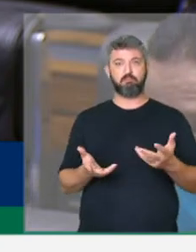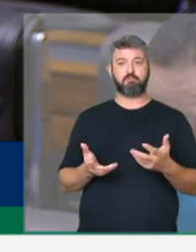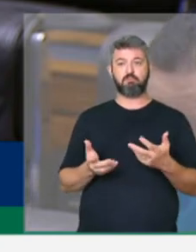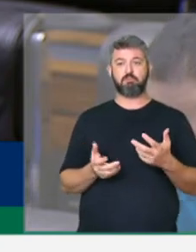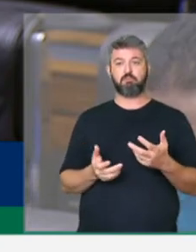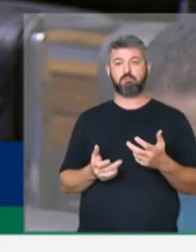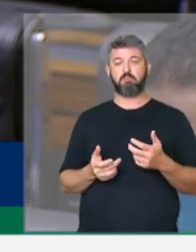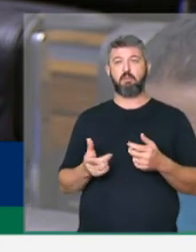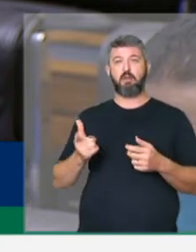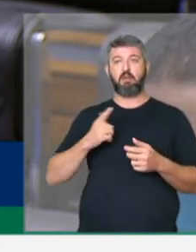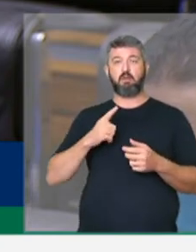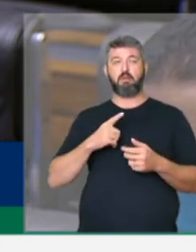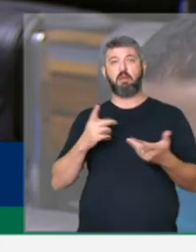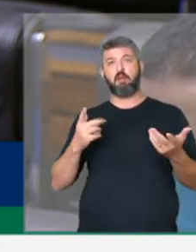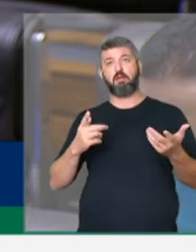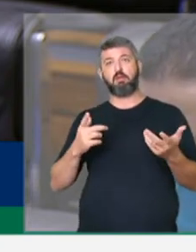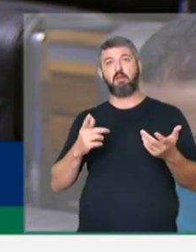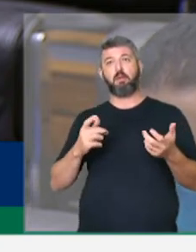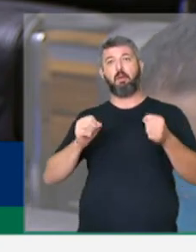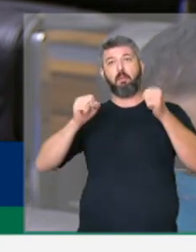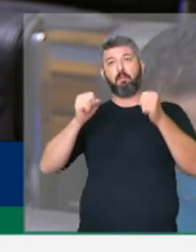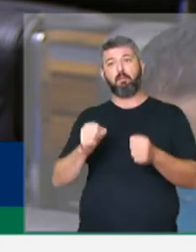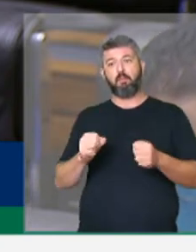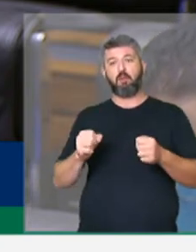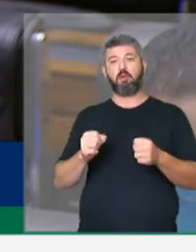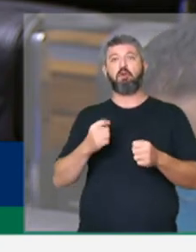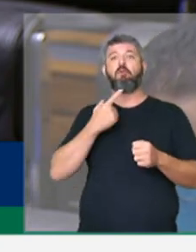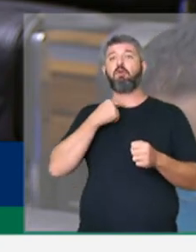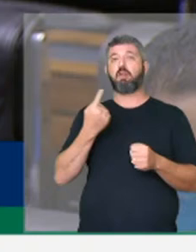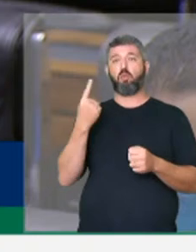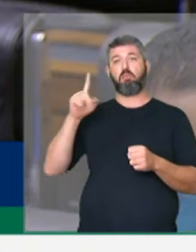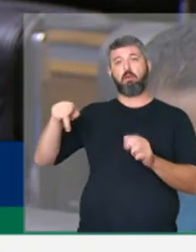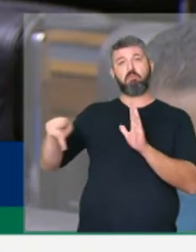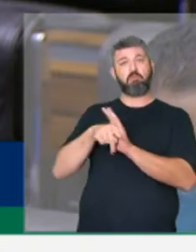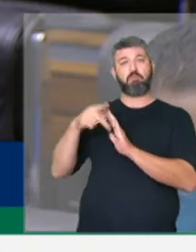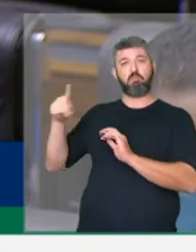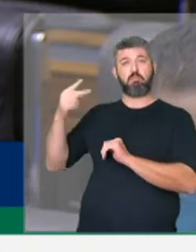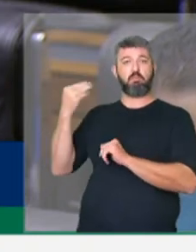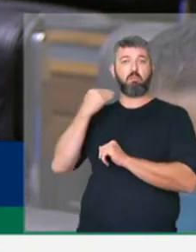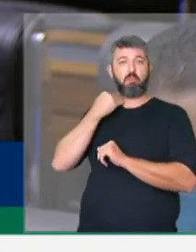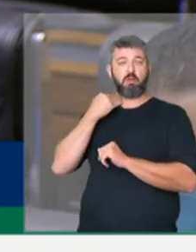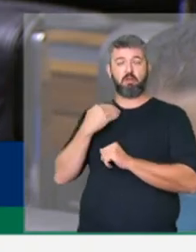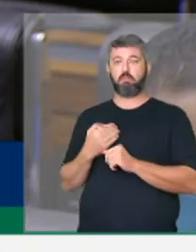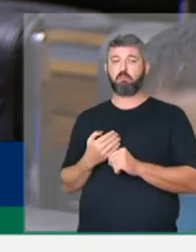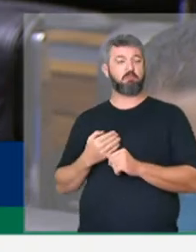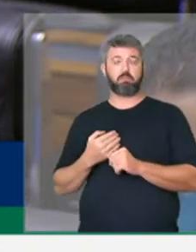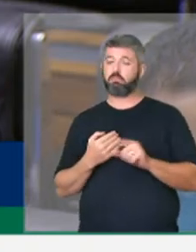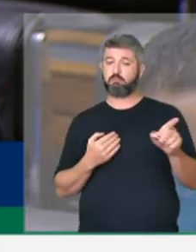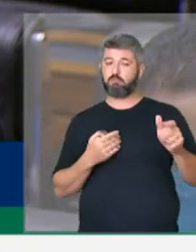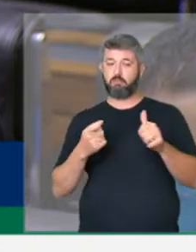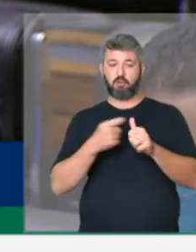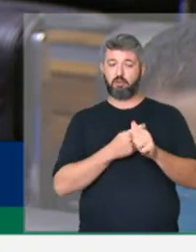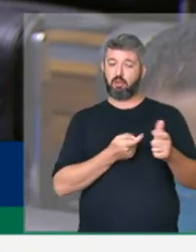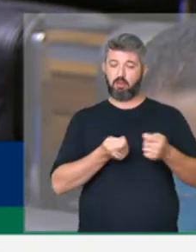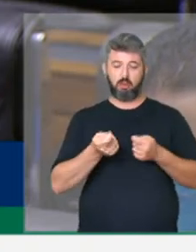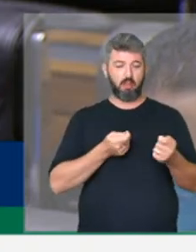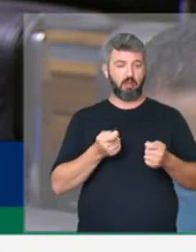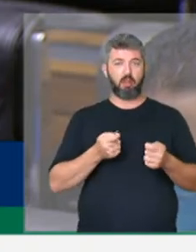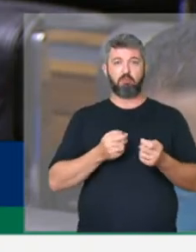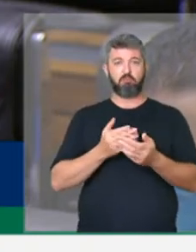QUER E EXIGE, MULTAS E JUROS QUE MUITAS VEZES ENCARGOS ATÉ ADVOCATÍCIOS QUE MUITAS VEZES NÃO SÃO NEM SEQUER QUESTIONADOS. E ISSO VAI CRIANDO UM ROLO COMPRESSOR UMA